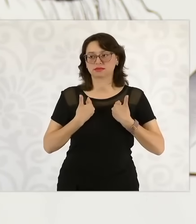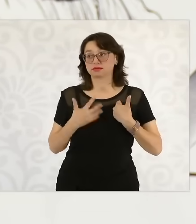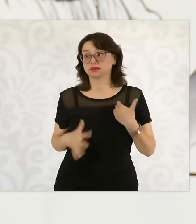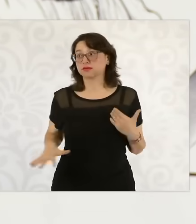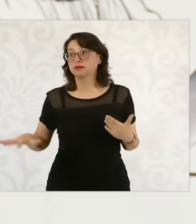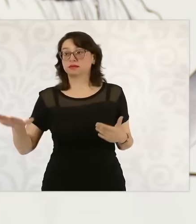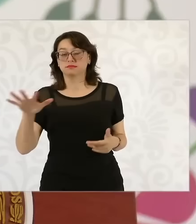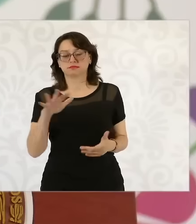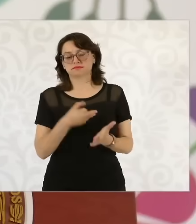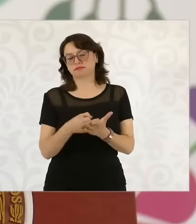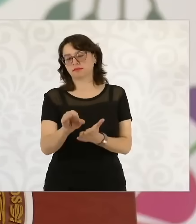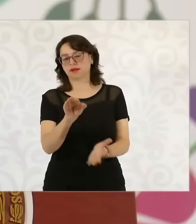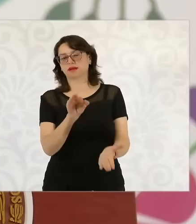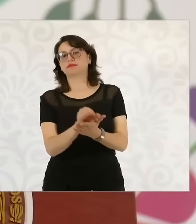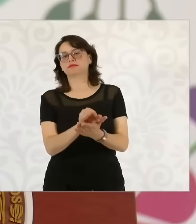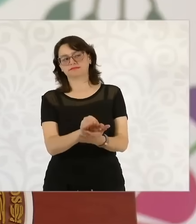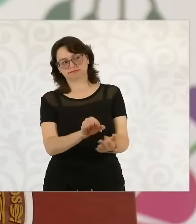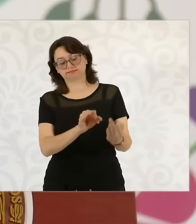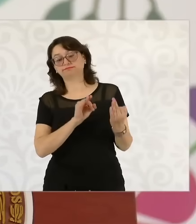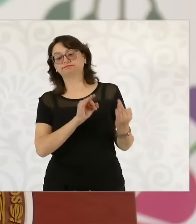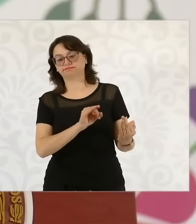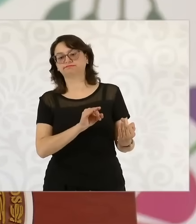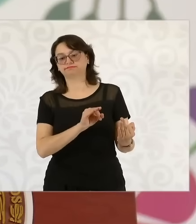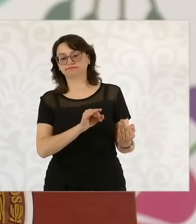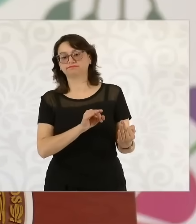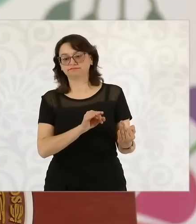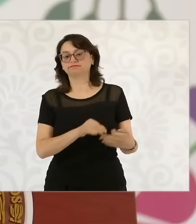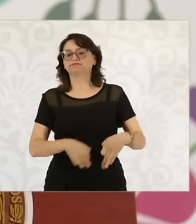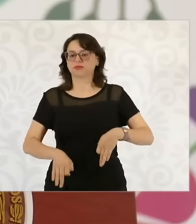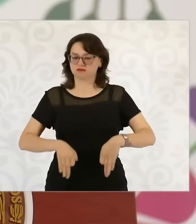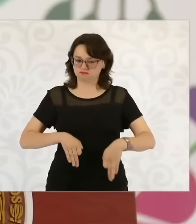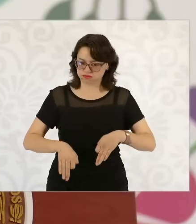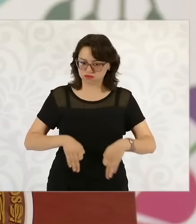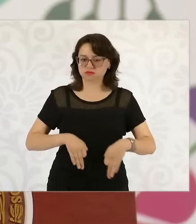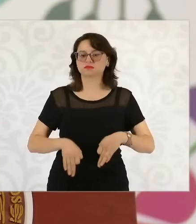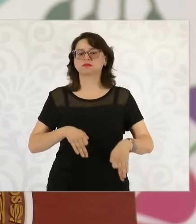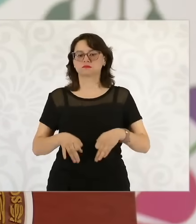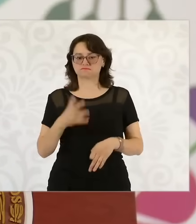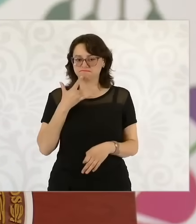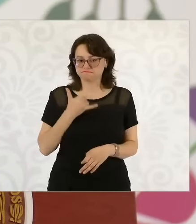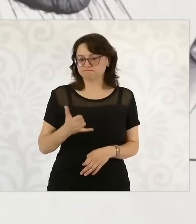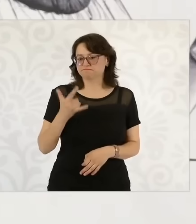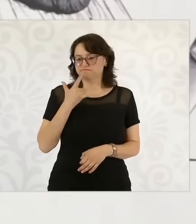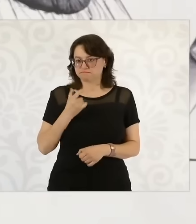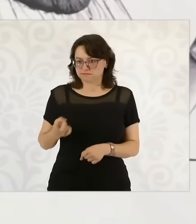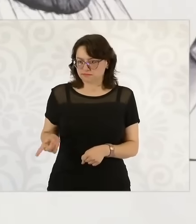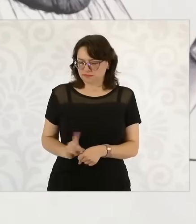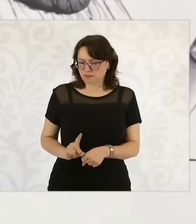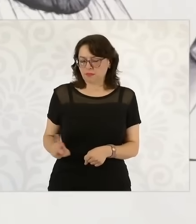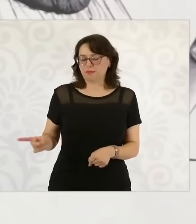méxico tiene un pueblo muy valiente trabajador que sale adelante todos los días y eso es lo que